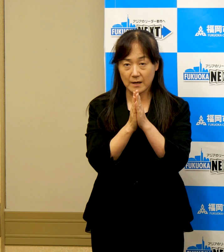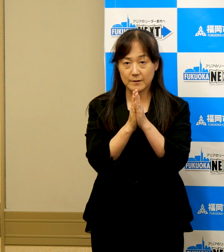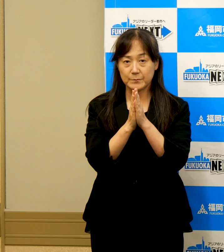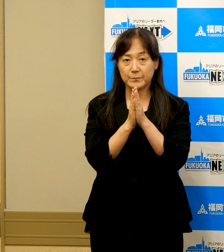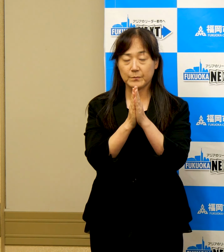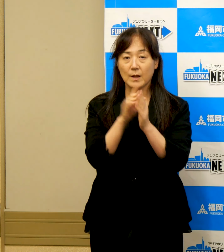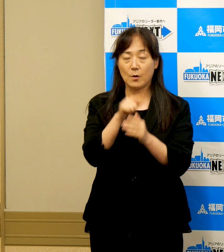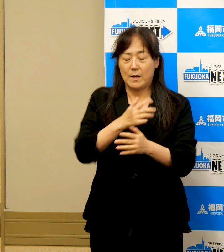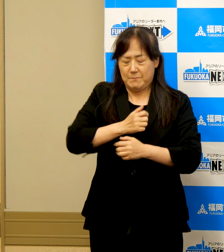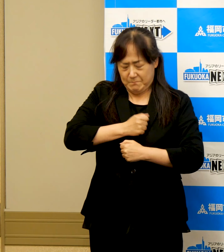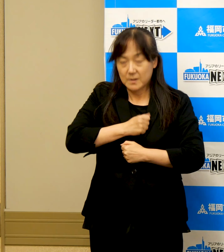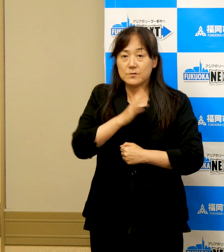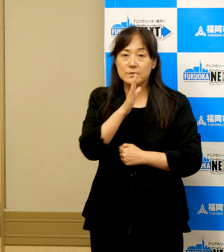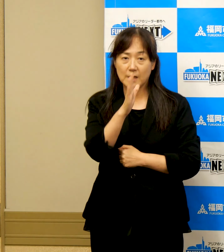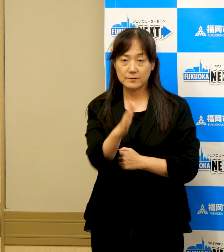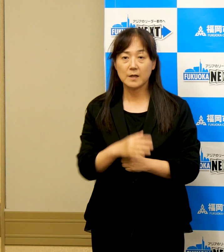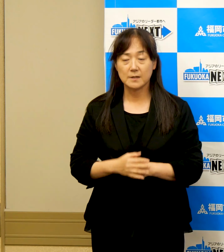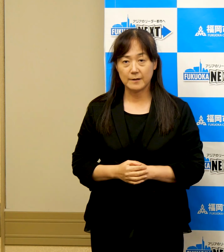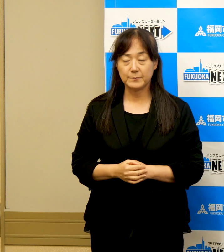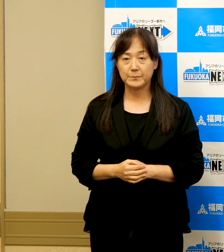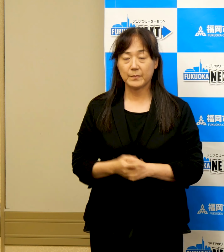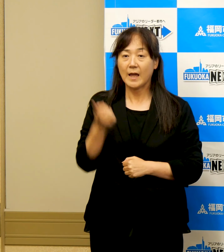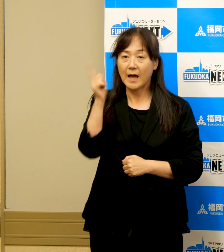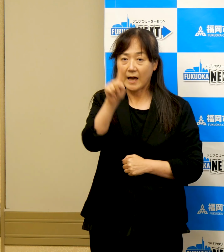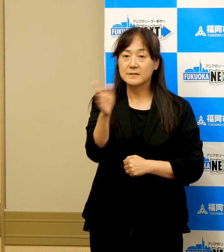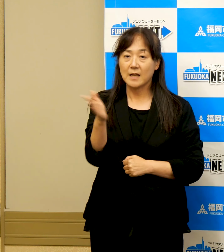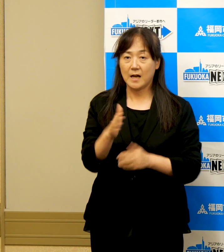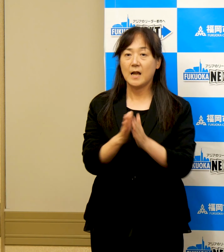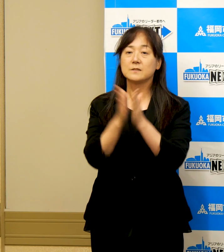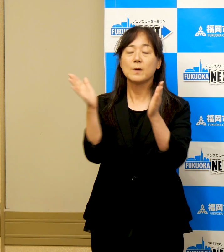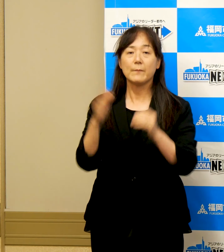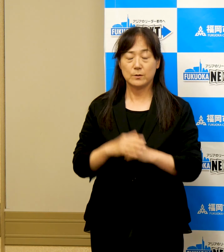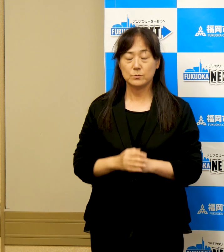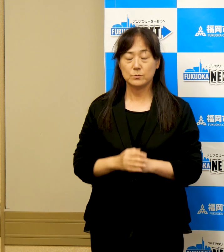それはご注意いただきたいと思います 明日からです